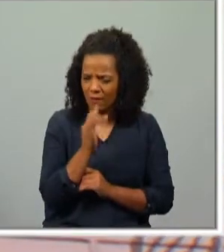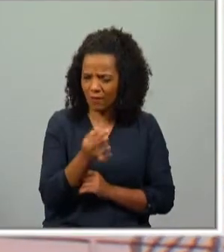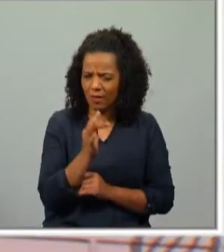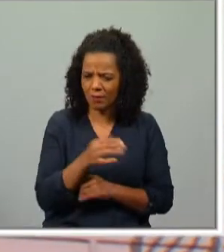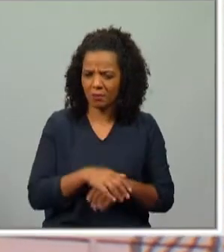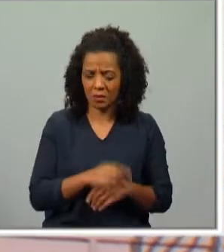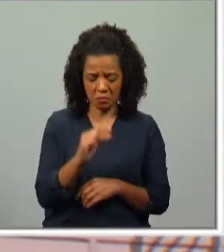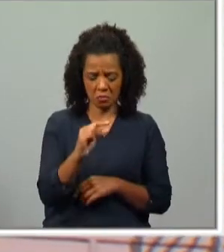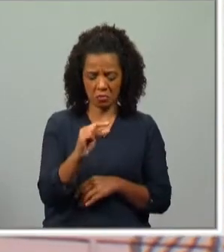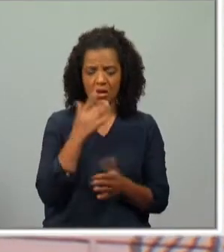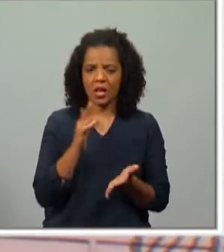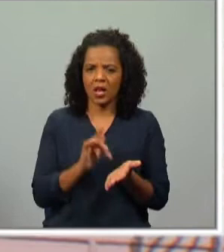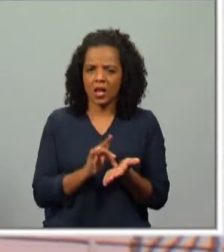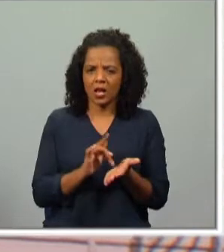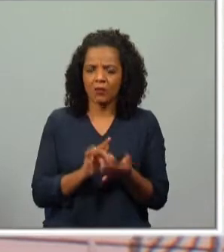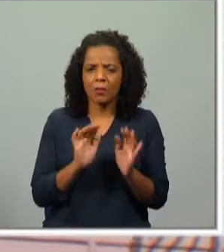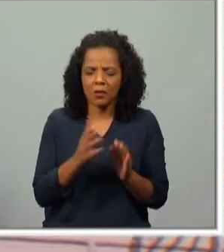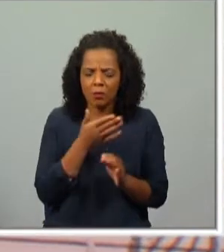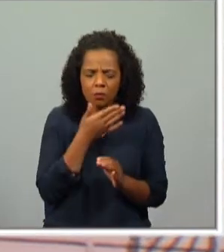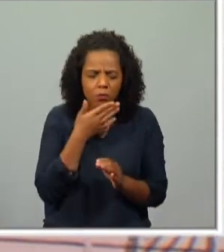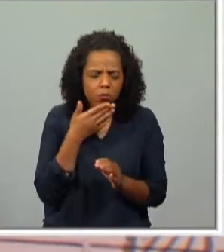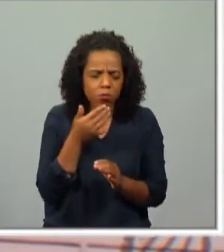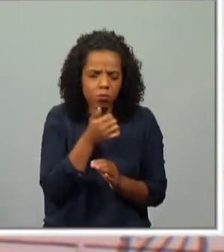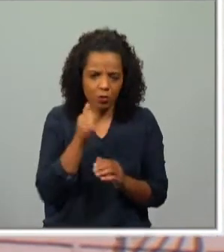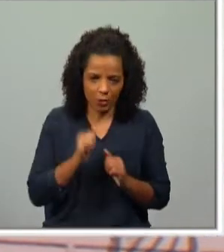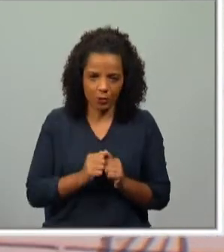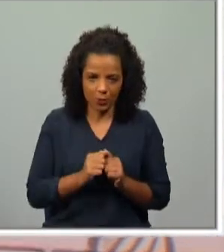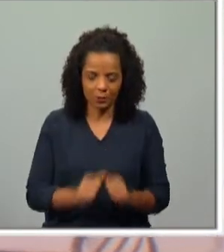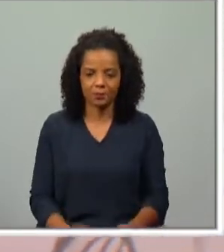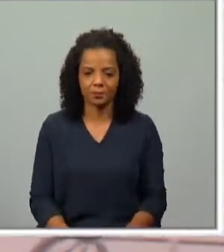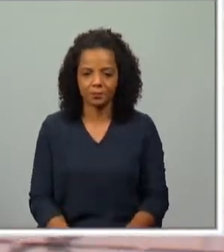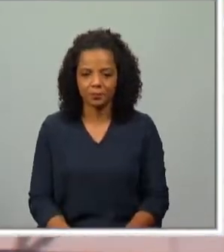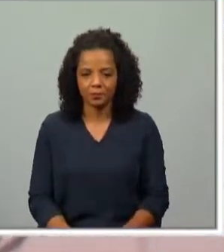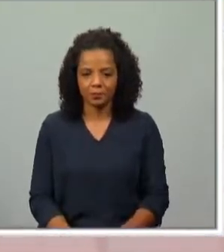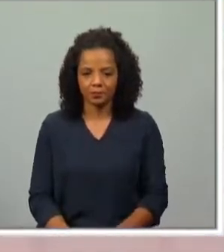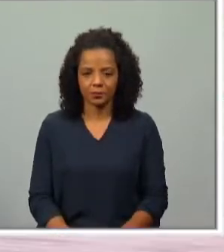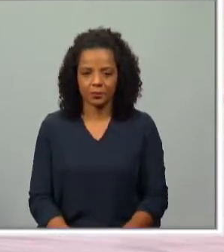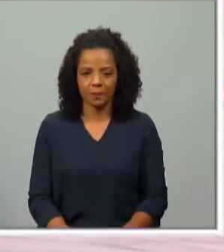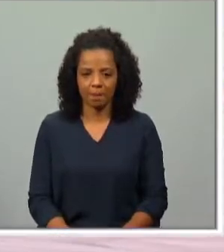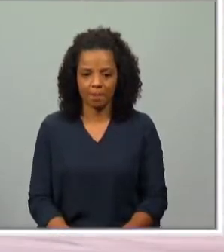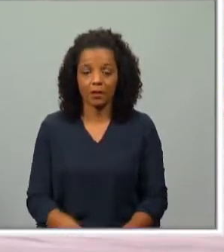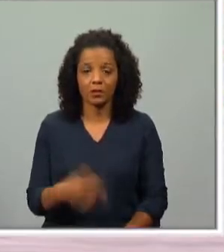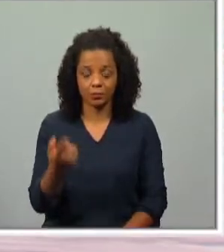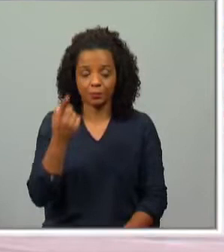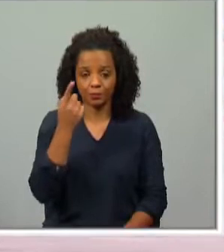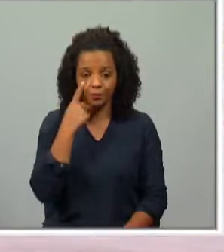pequenino mas muito muito bonito então vamos conhecer o certo o primeiro ser 小但非常非常漂亮讓我們遇見正確的第一個存在